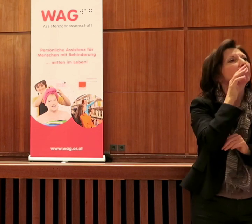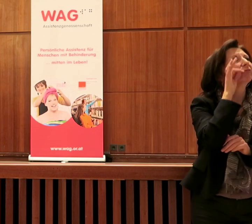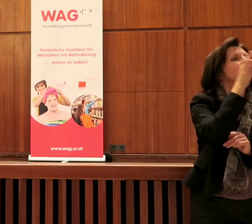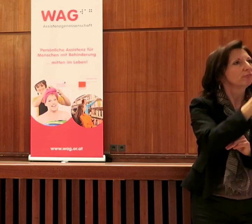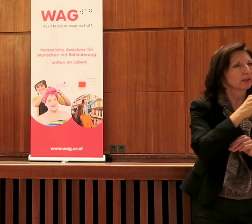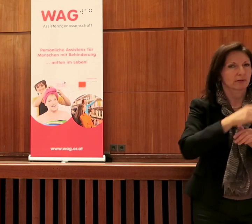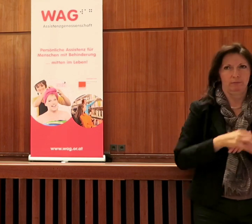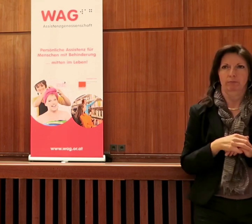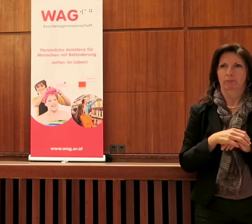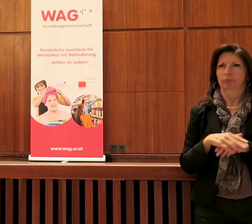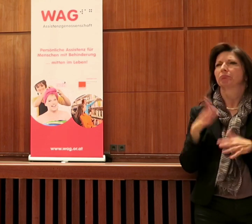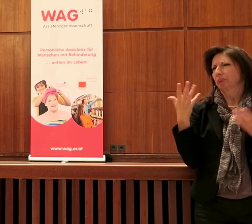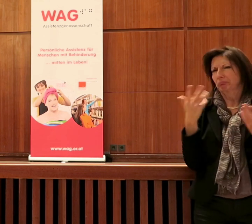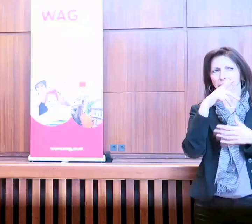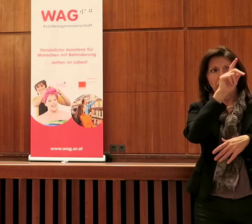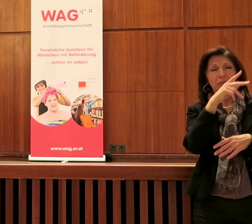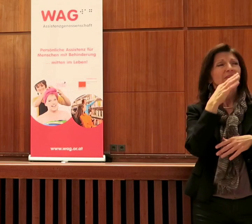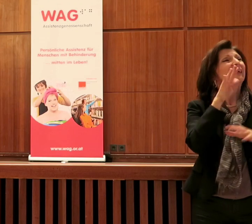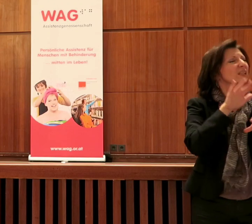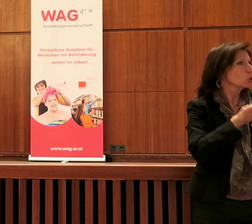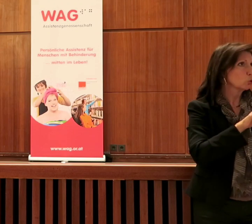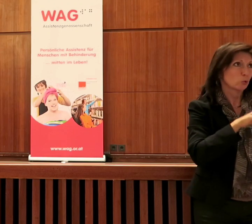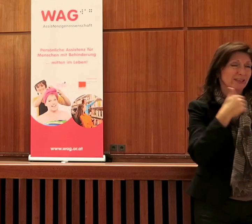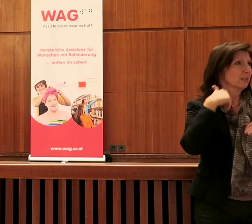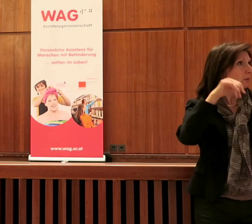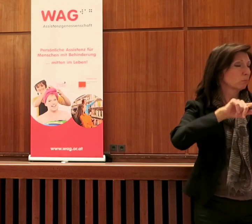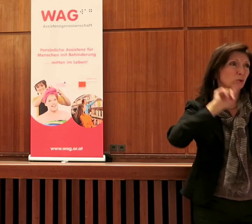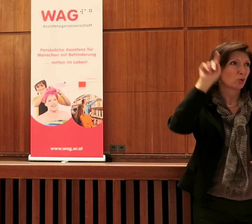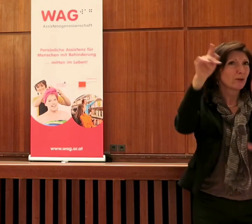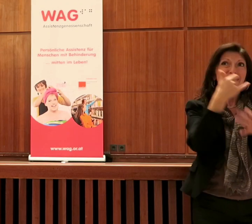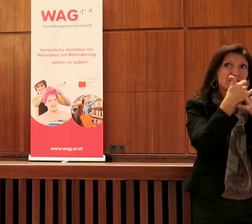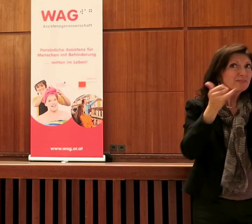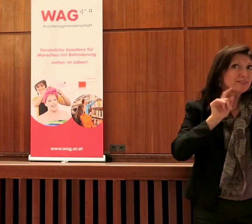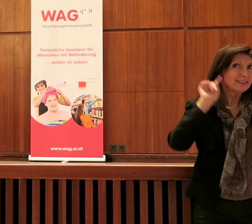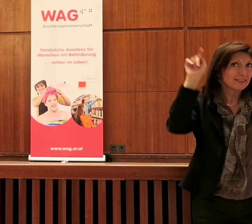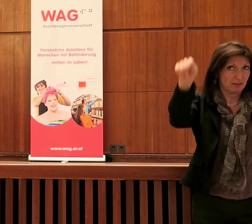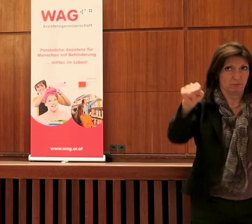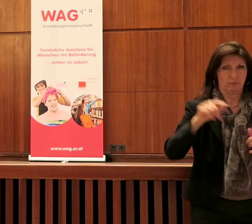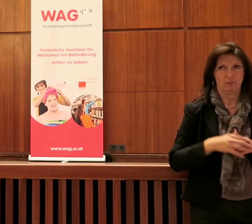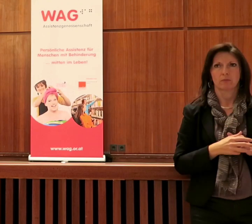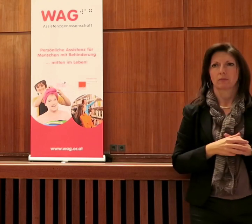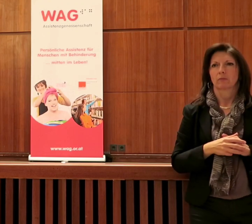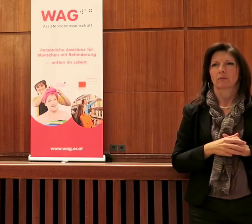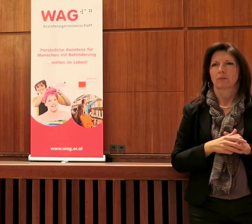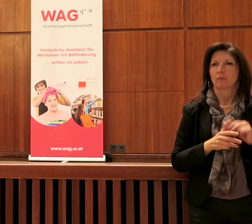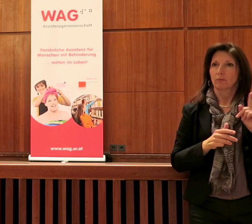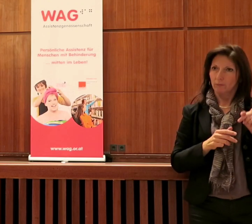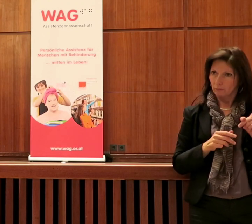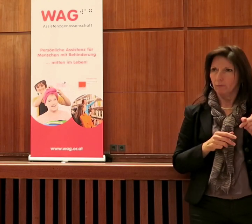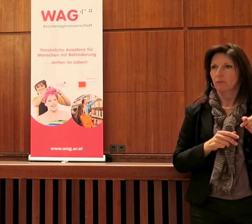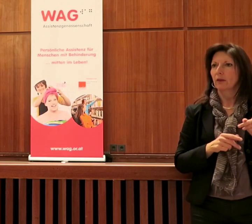Und er fragt einen Passanten: Entschuldigen Sie, ich müsste dort hin? Eine typische sehende Wegbeschreibung.